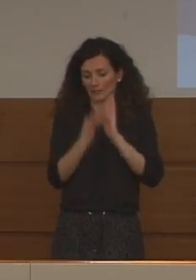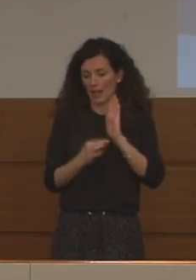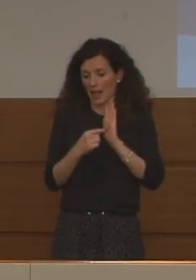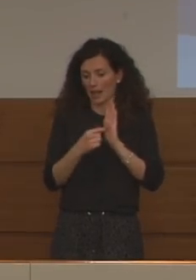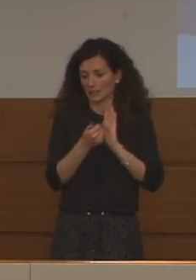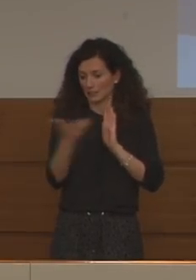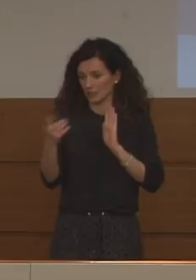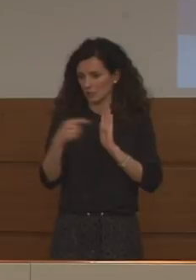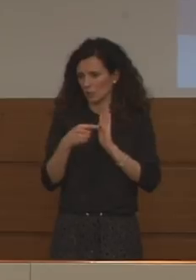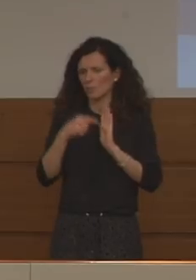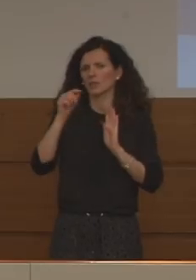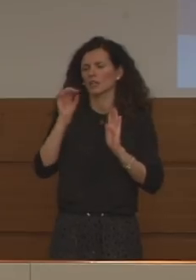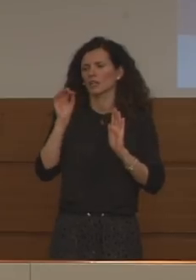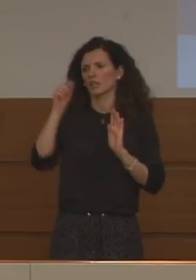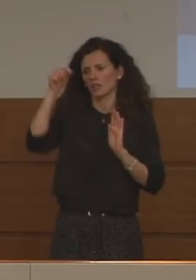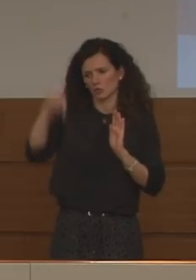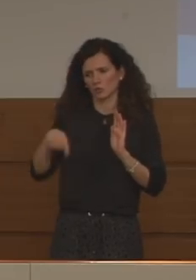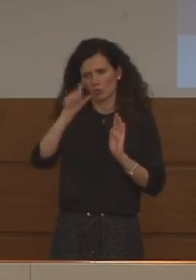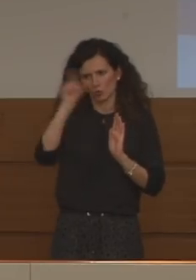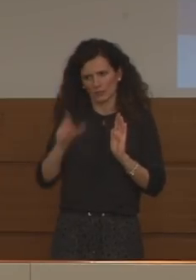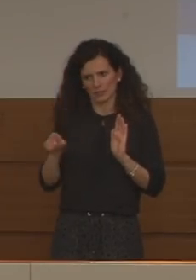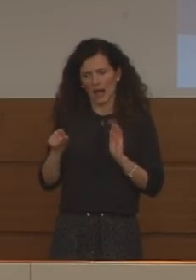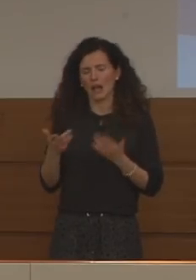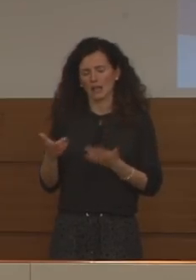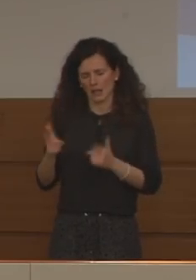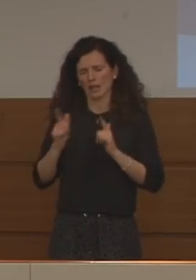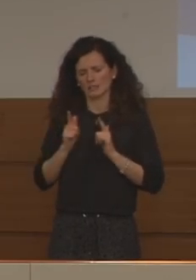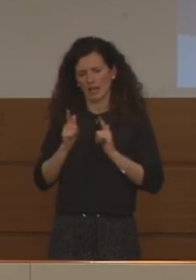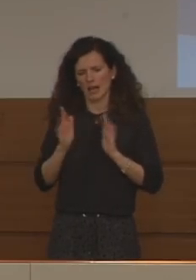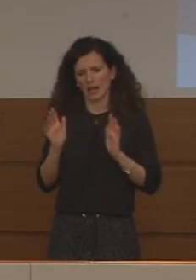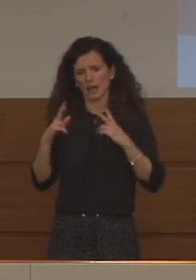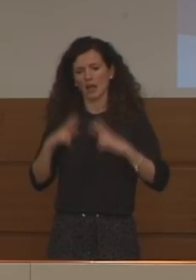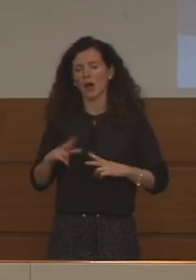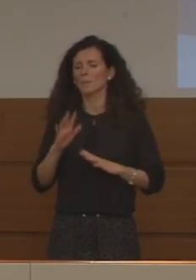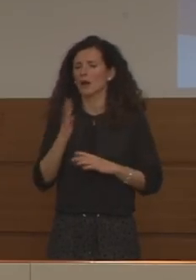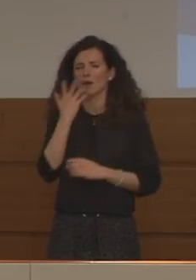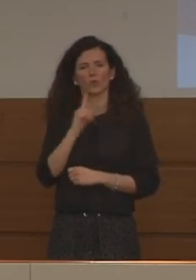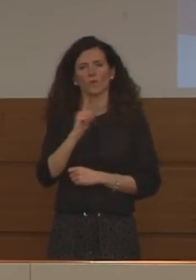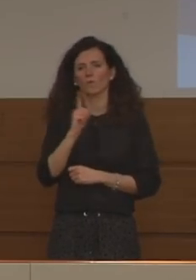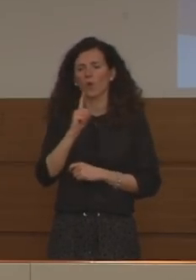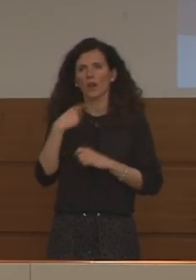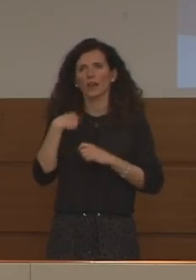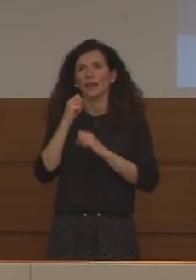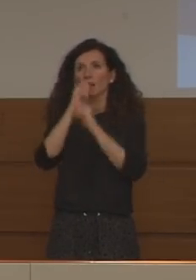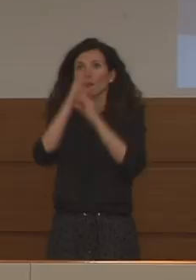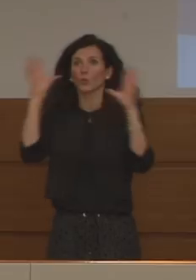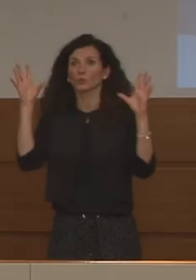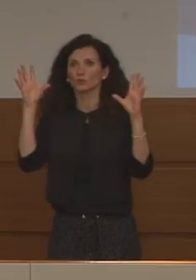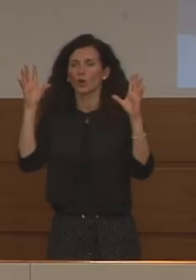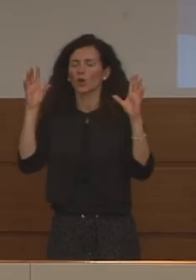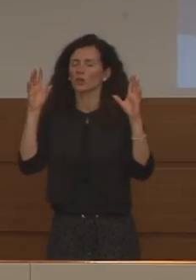non devono darci illusioni, dobbiamo essere veramente attenti e rigorosi